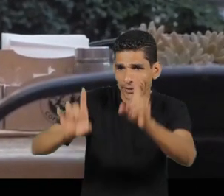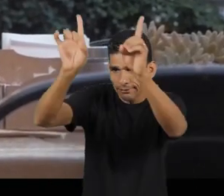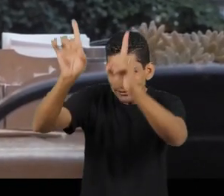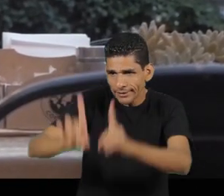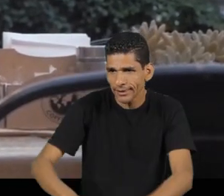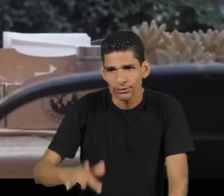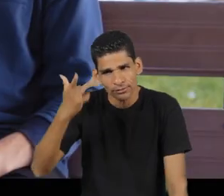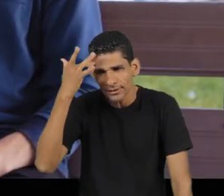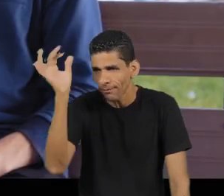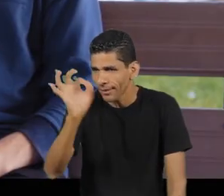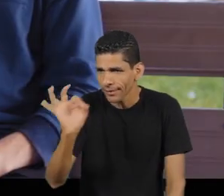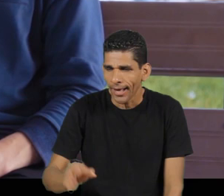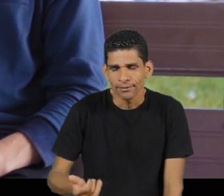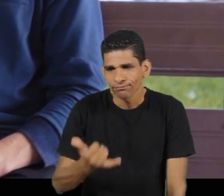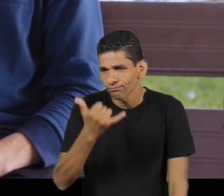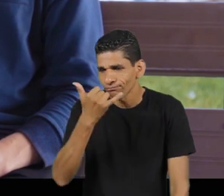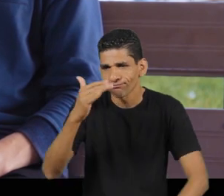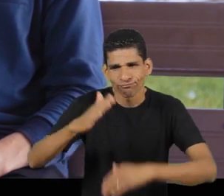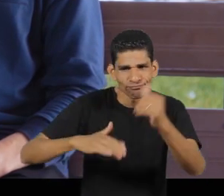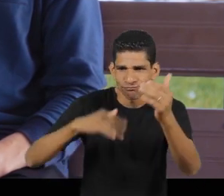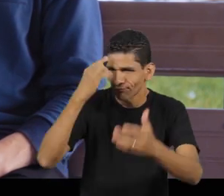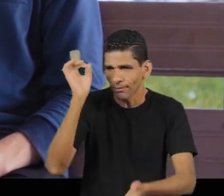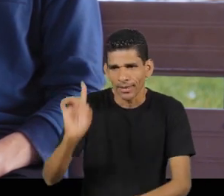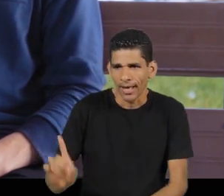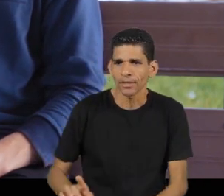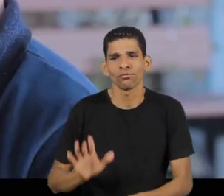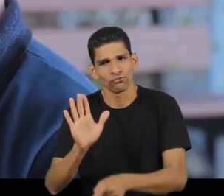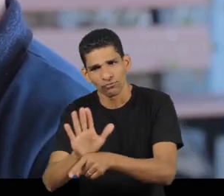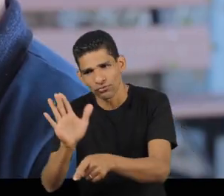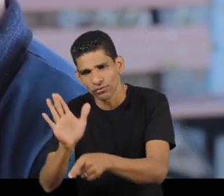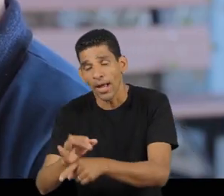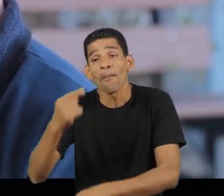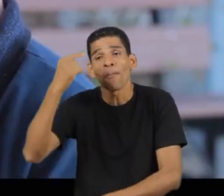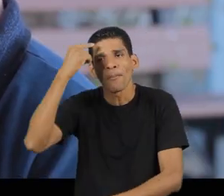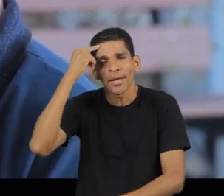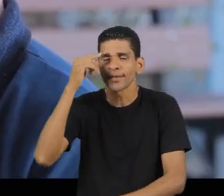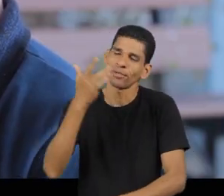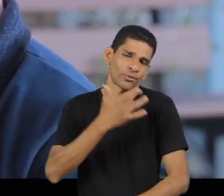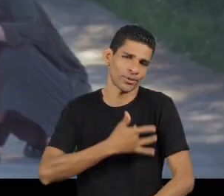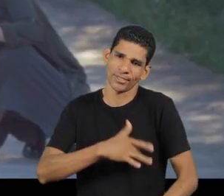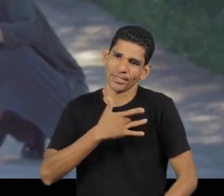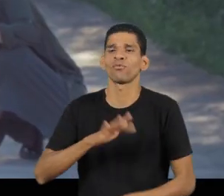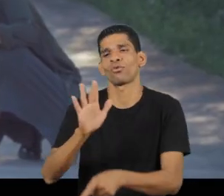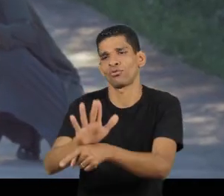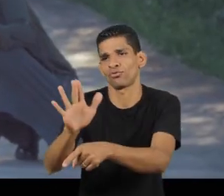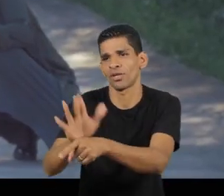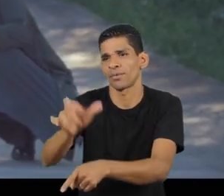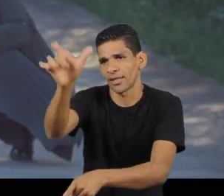achar que somos coitados, incapazes, aquela lógica de "pobrezinho".